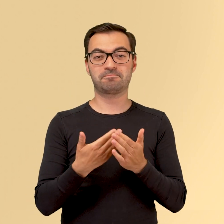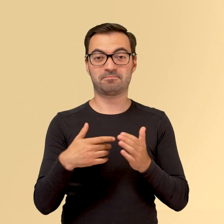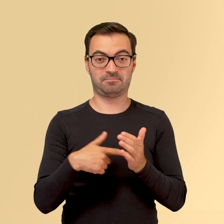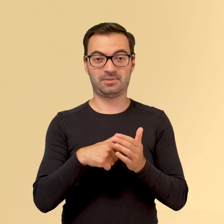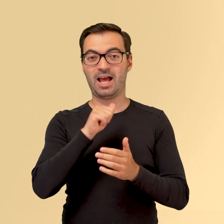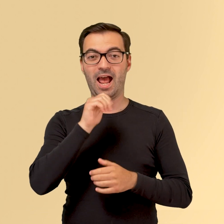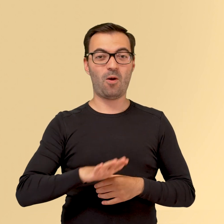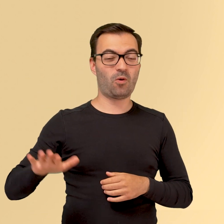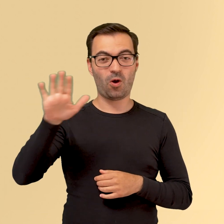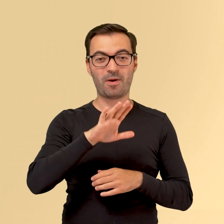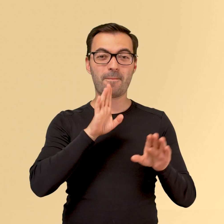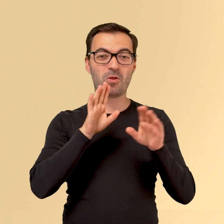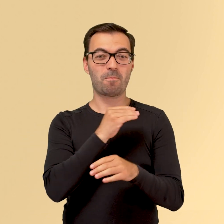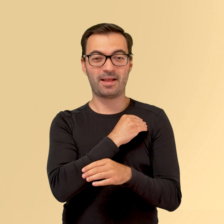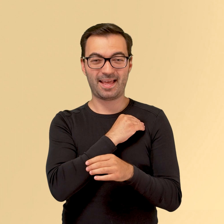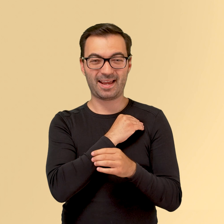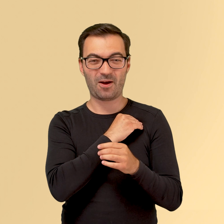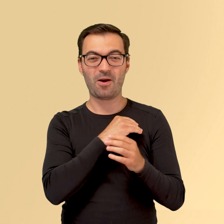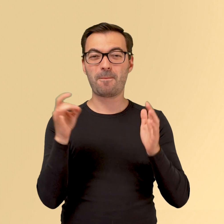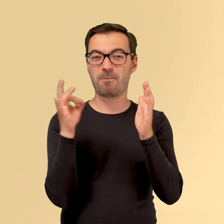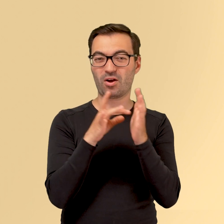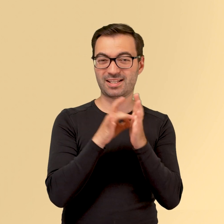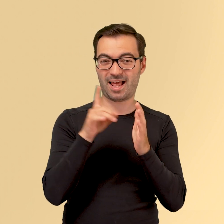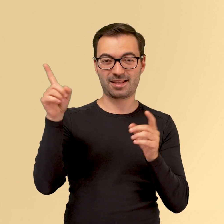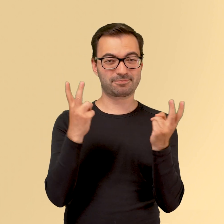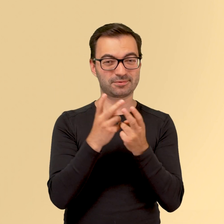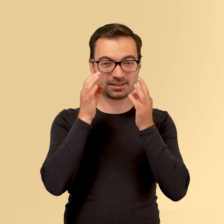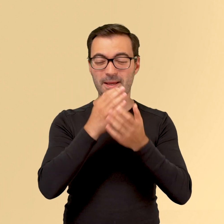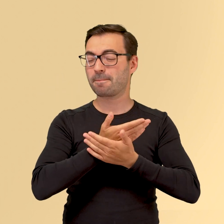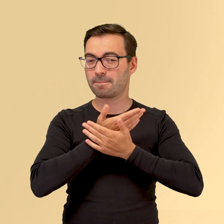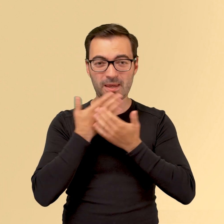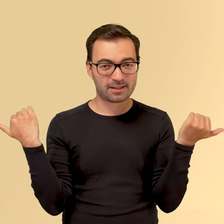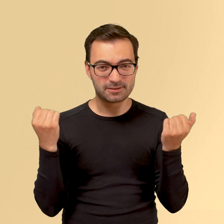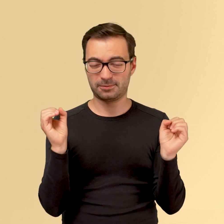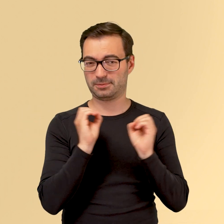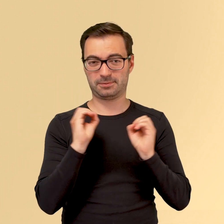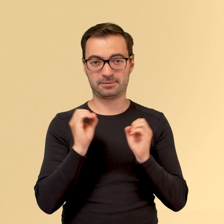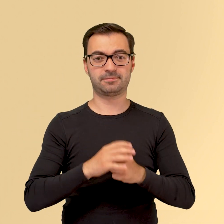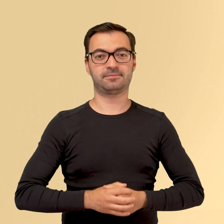niewytwarzanej dotąd w Europie porcelany.